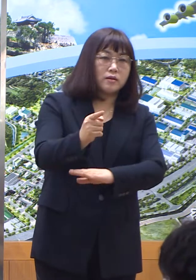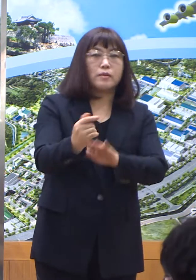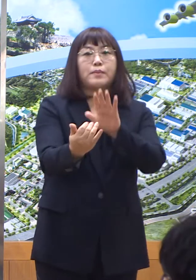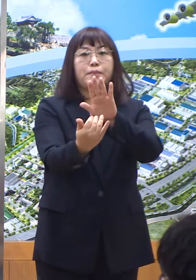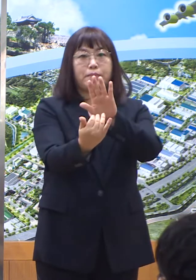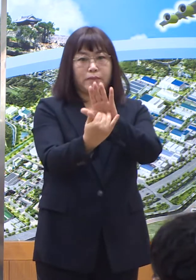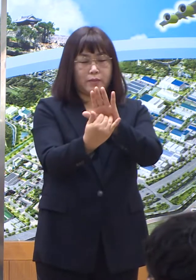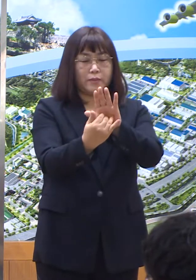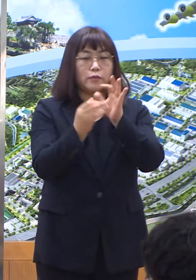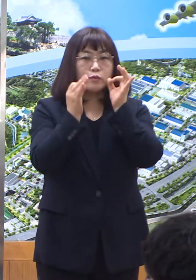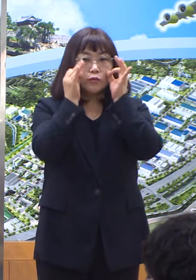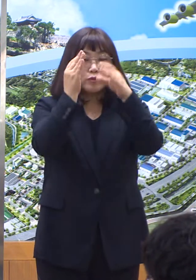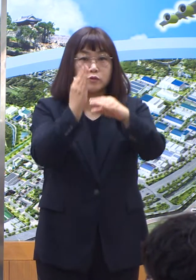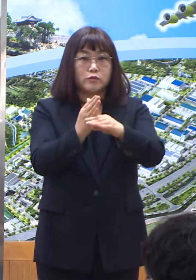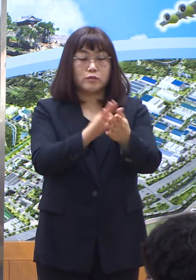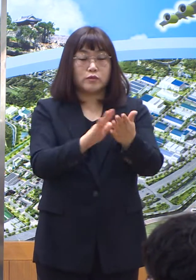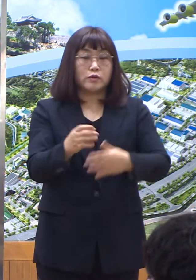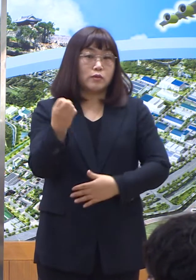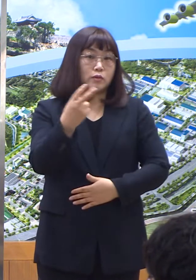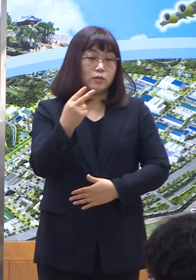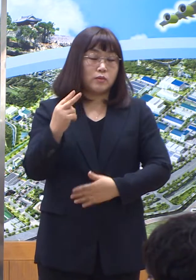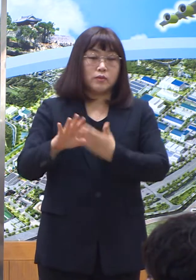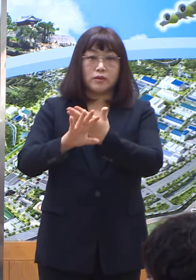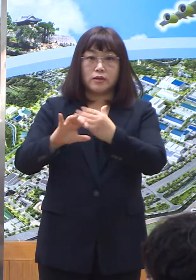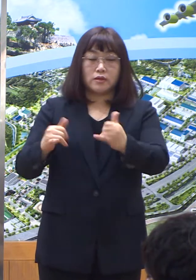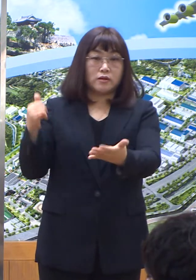또한 해외입국자를 위한 편의버스와